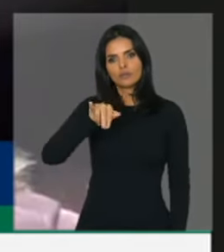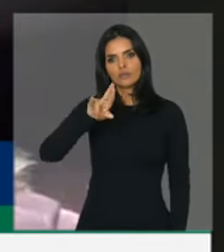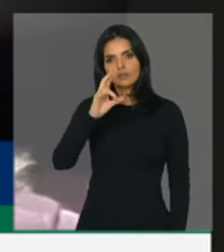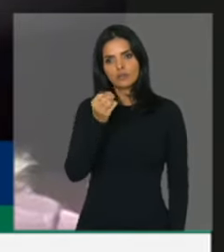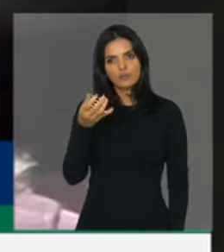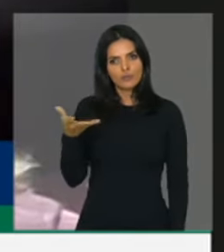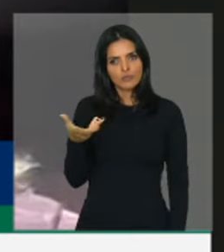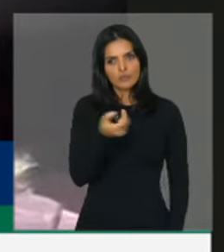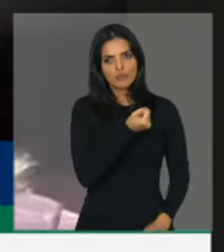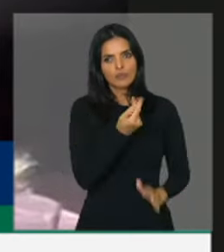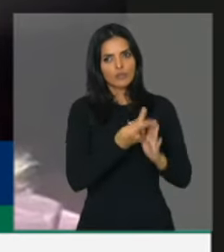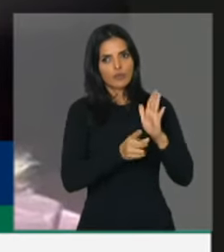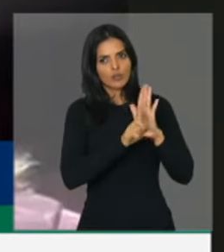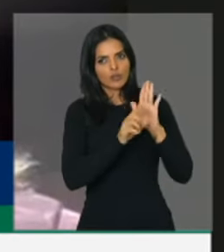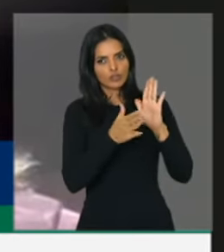DOUTOR HIRAN PELA RELATORIA E PELO ACORDO, E AGRADECER AO